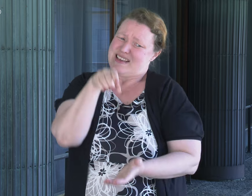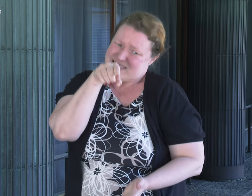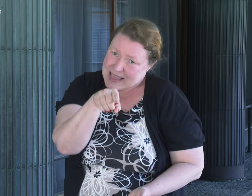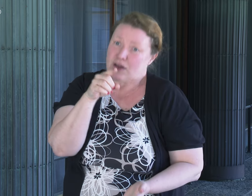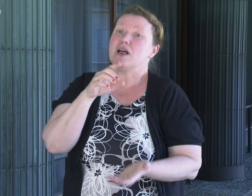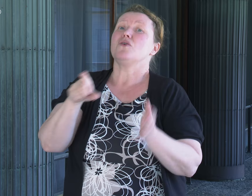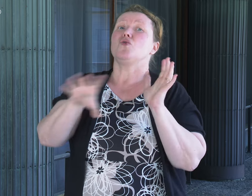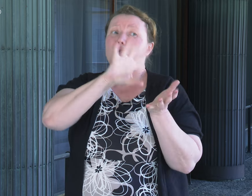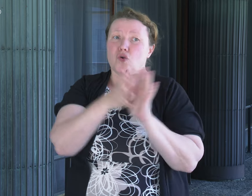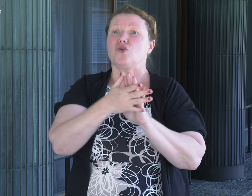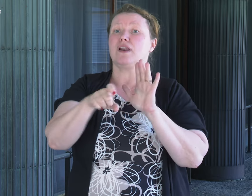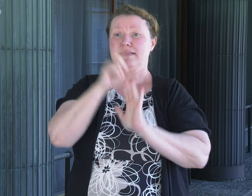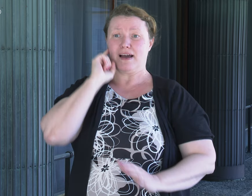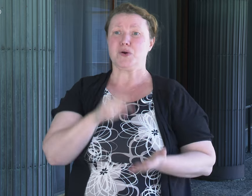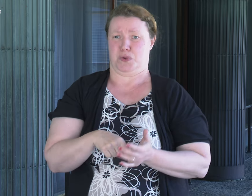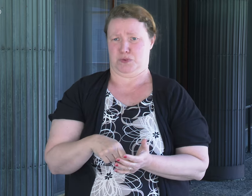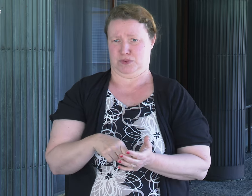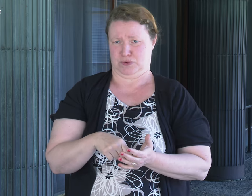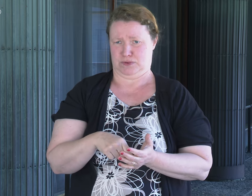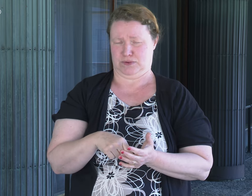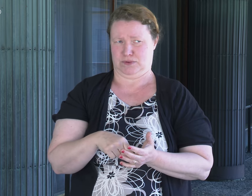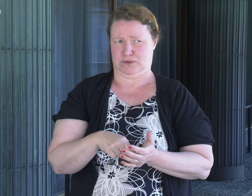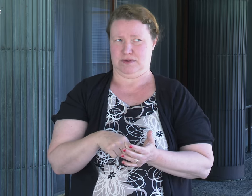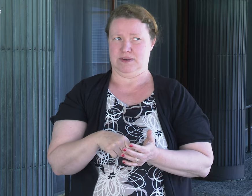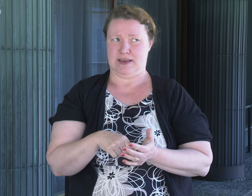Se on koko lain tarkoitus.